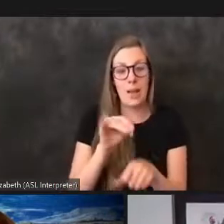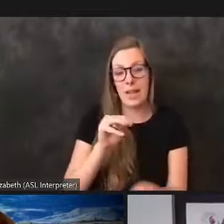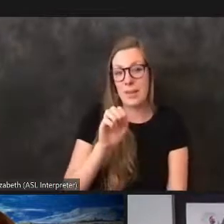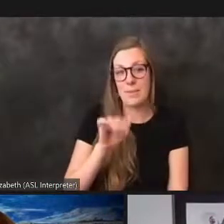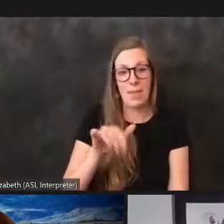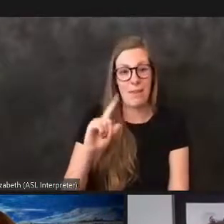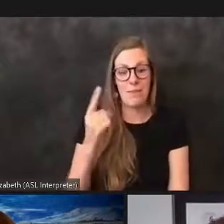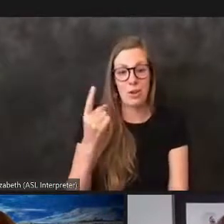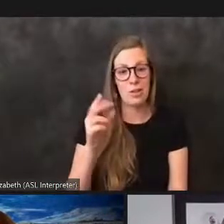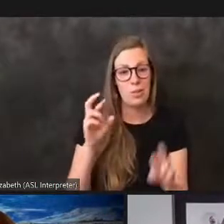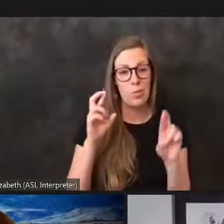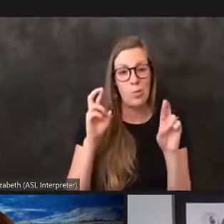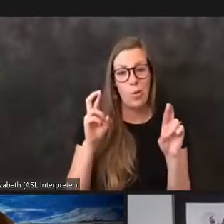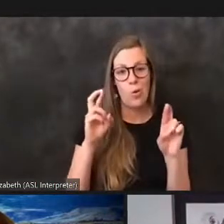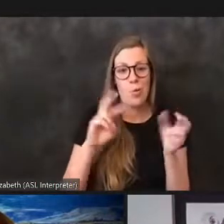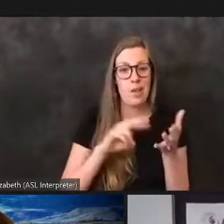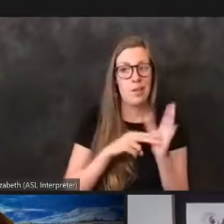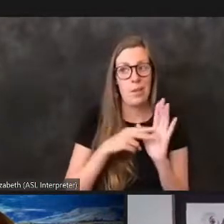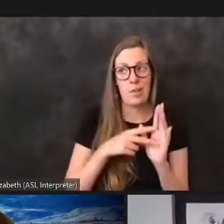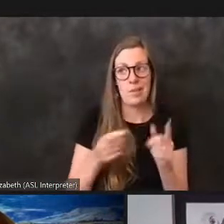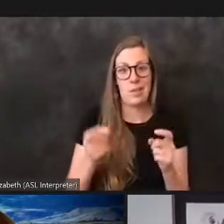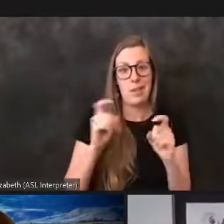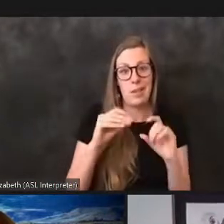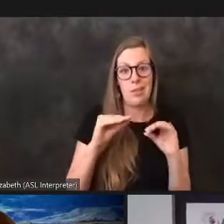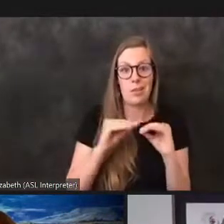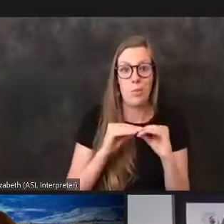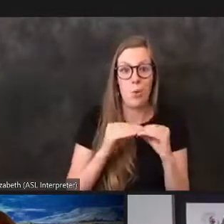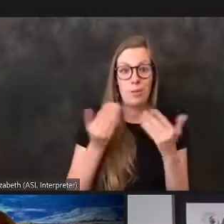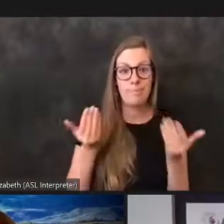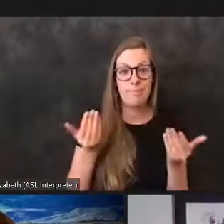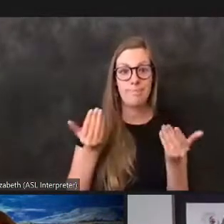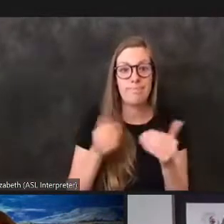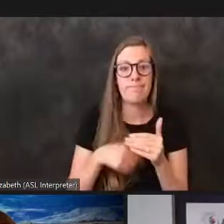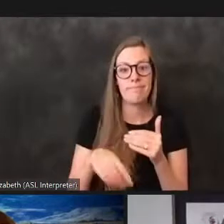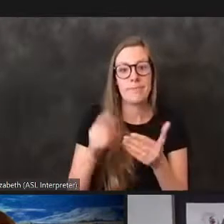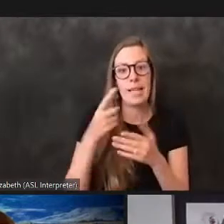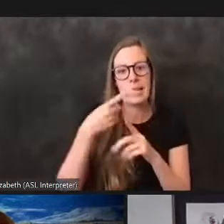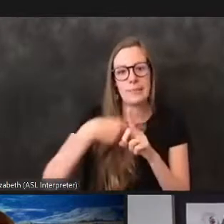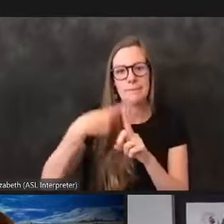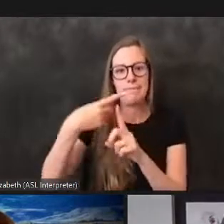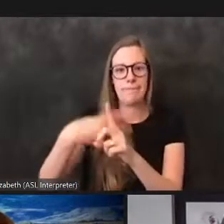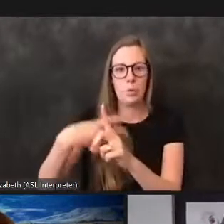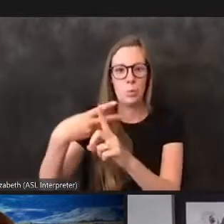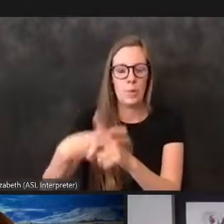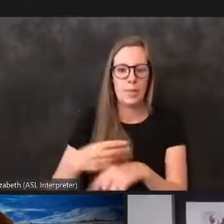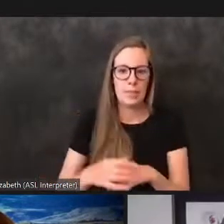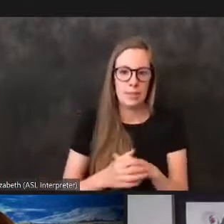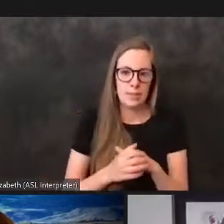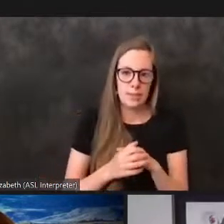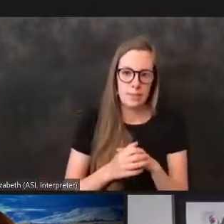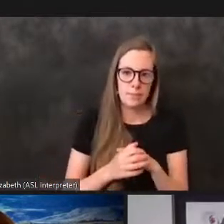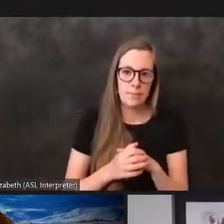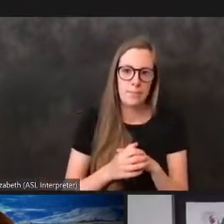Primero, tenemos la esperanza de que signifique sin que vemos un aumento significativo en nuestro suministro en las próximas semanas.